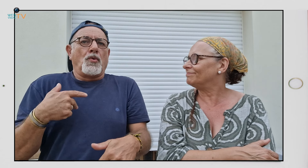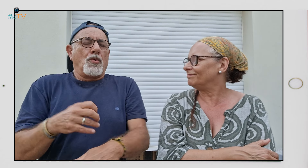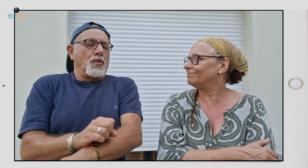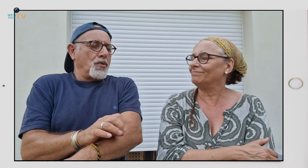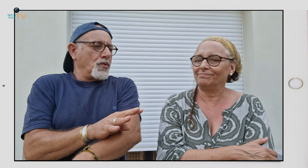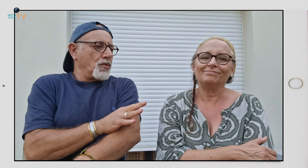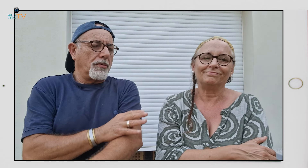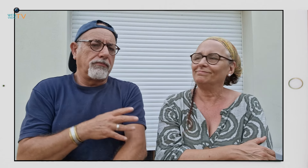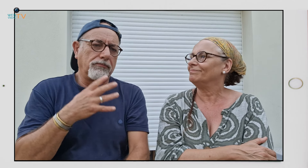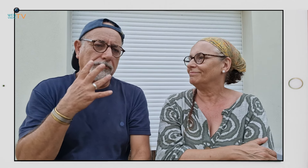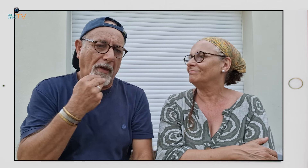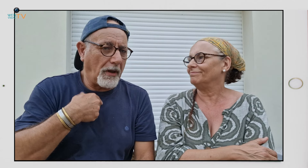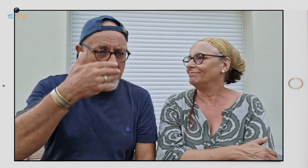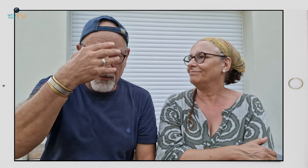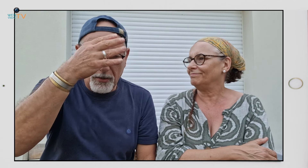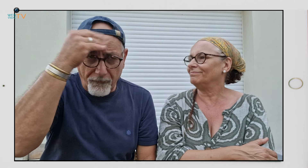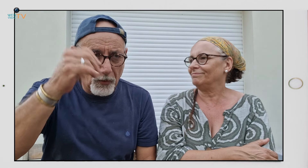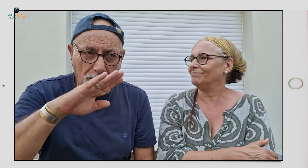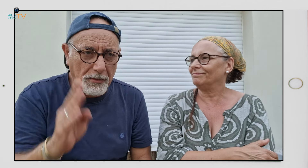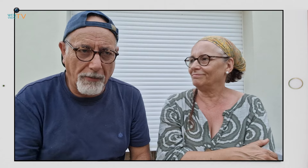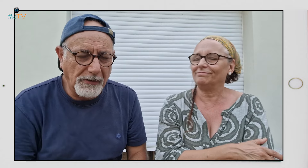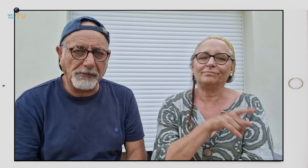Fue muy emocionante, no lo olvidaré nunca.